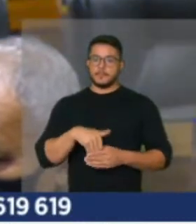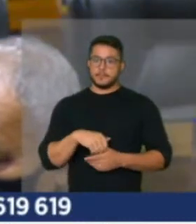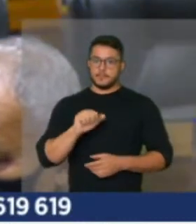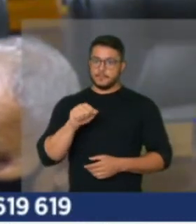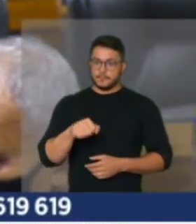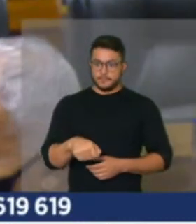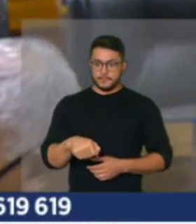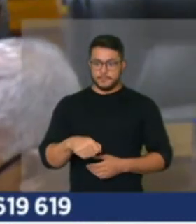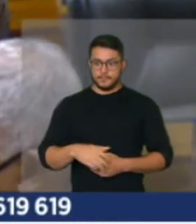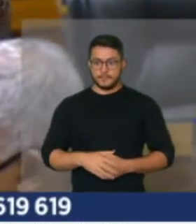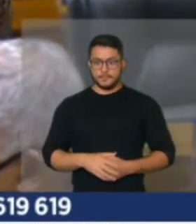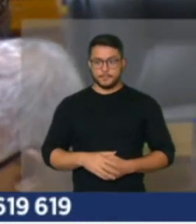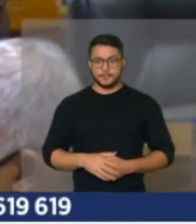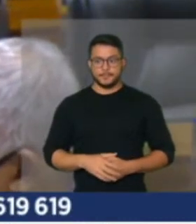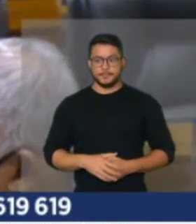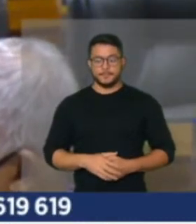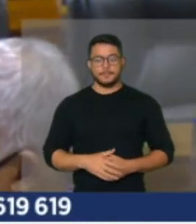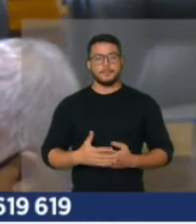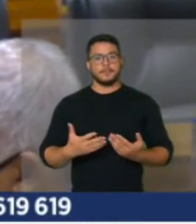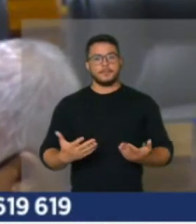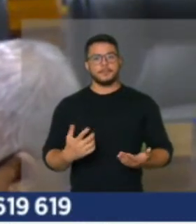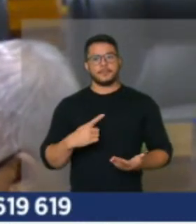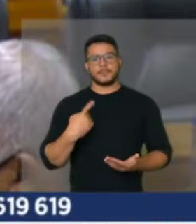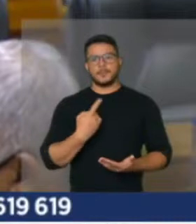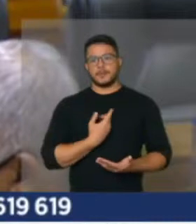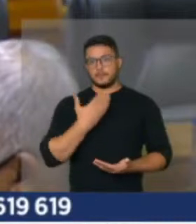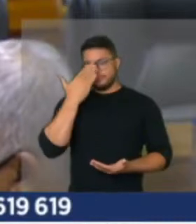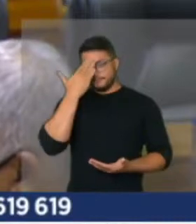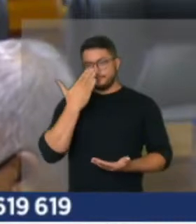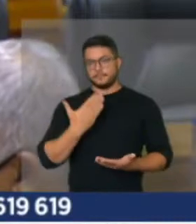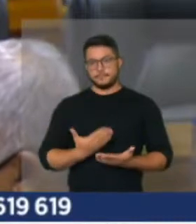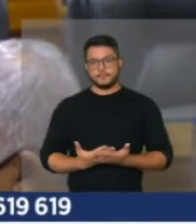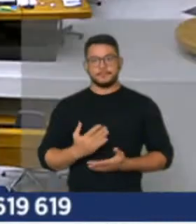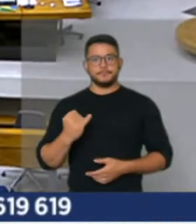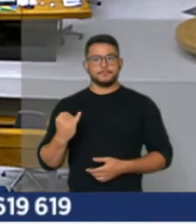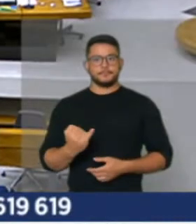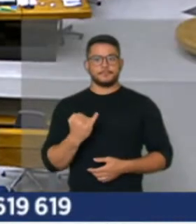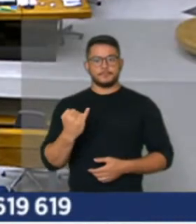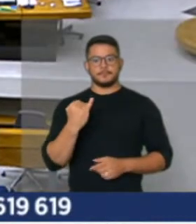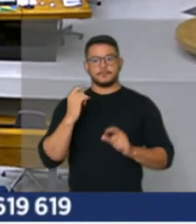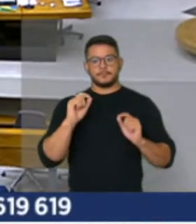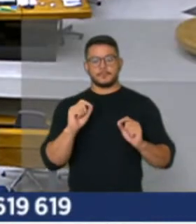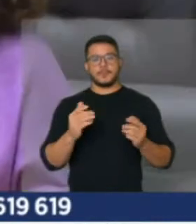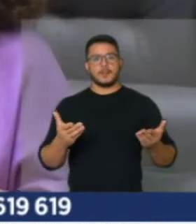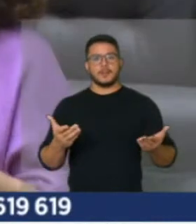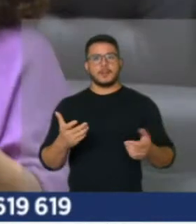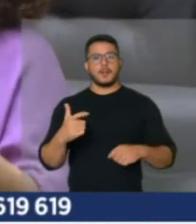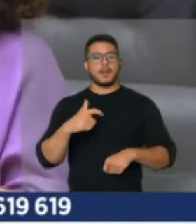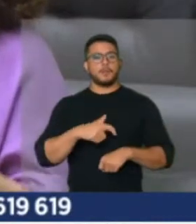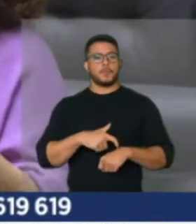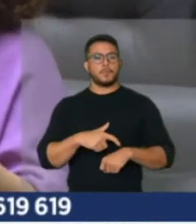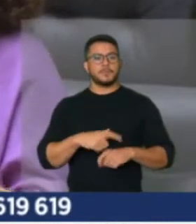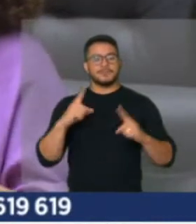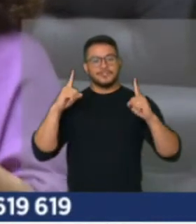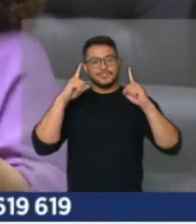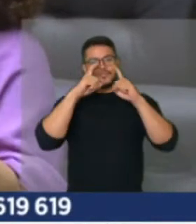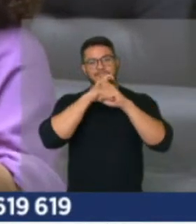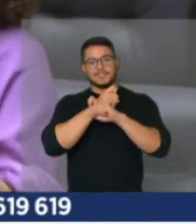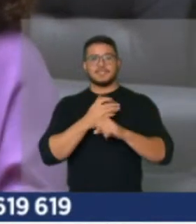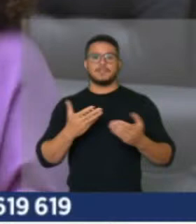QUE É MUITO IMPORTANTE QUE EM MOMENTOS TÃO DIFÍCEIS OS MUNICÍPIOS TENHAM RECURSO A MAIS. 1% NO ORÇAMENTO DO MUNICÍPIO NO REPASSE